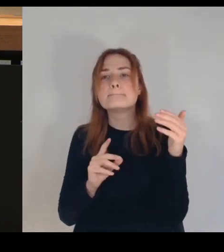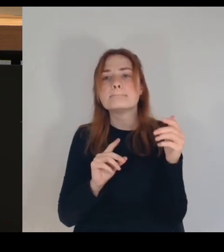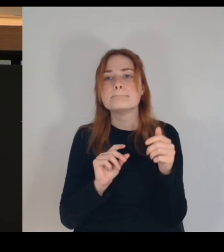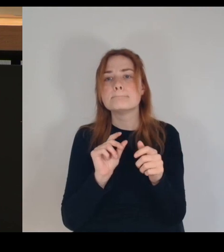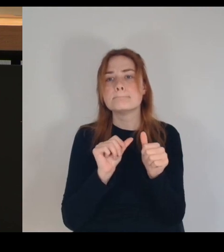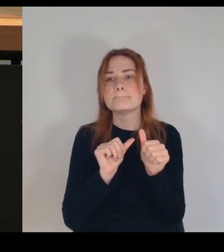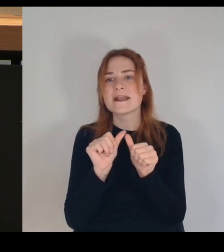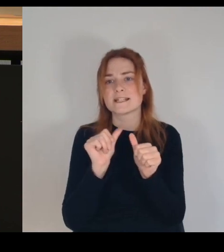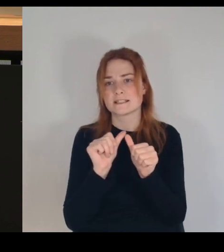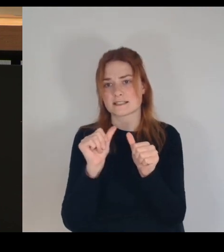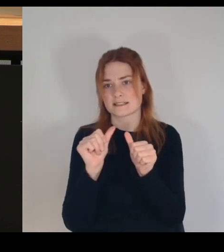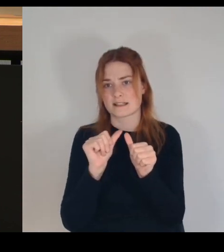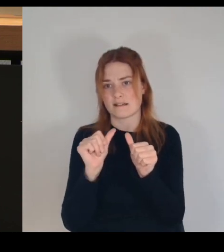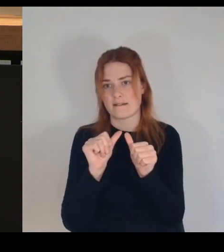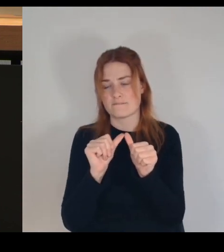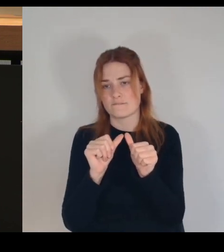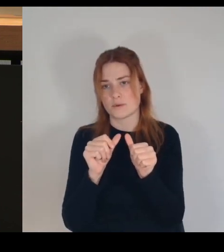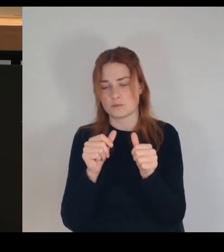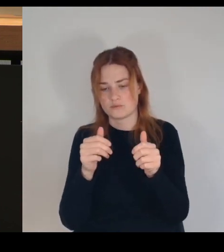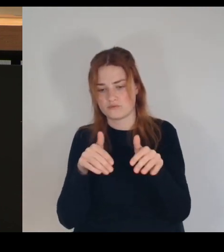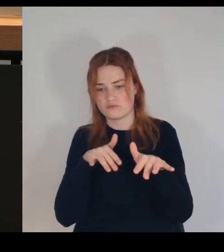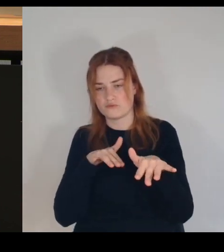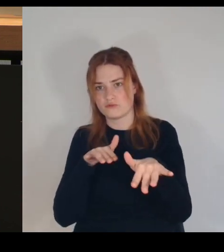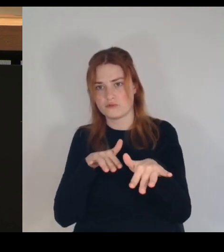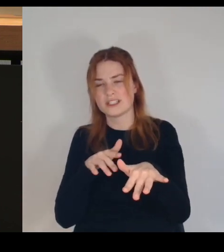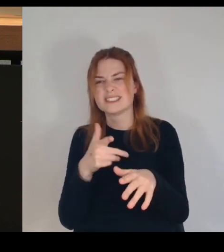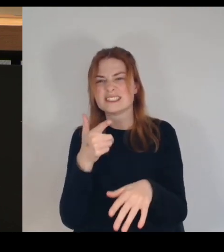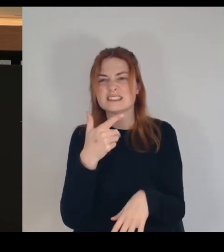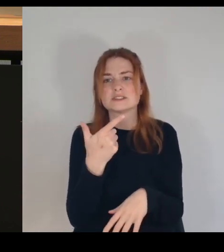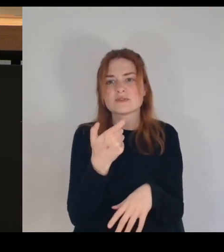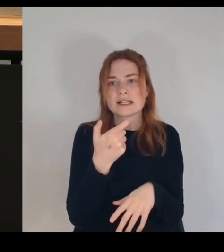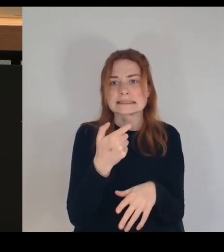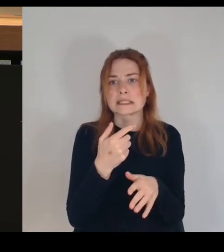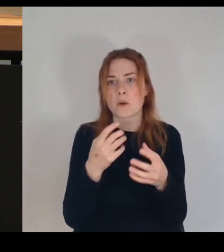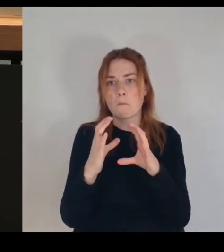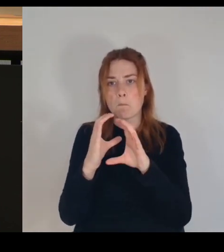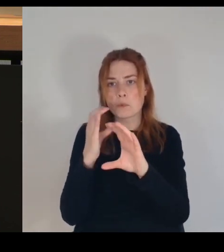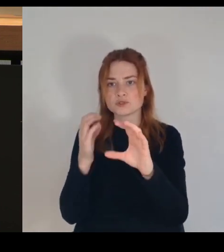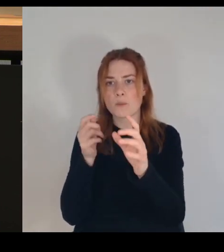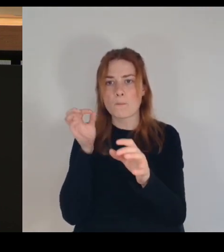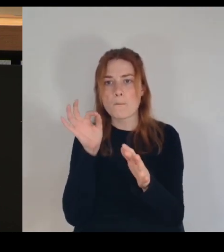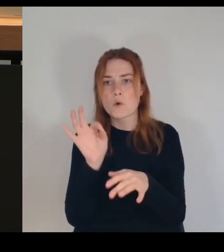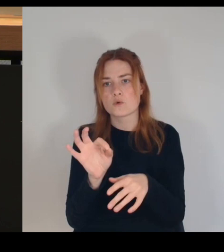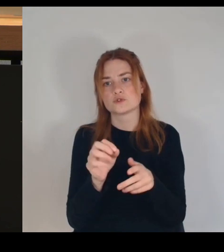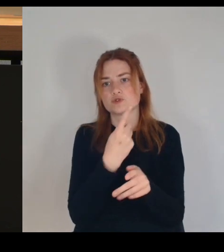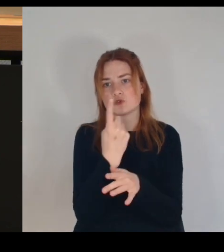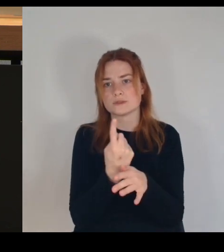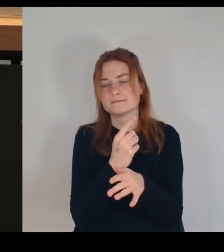Wir wollen, dass der Senat dann auf der Bundesebene hier eine entsprechende Initiative ergreift und plädieren für